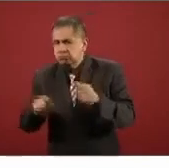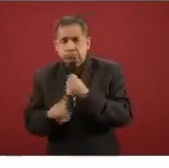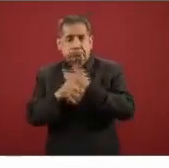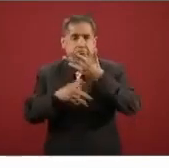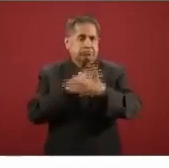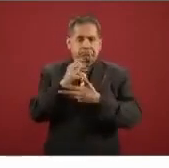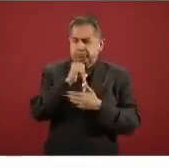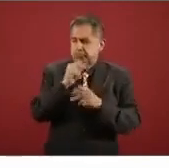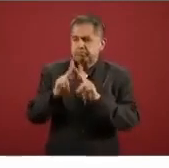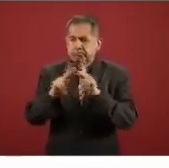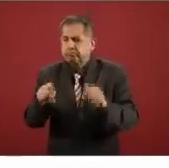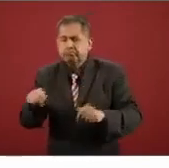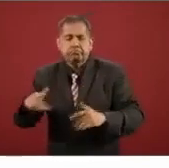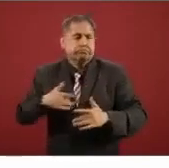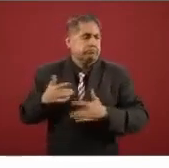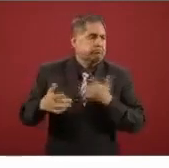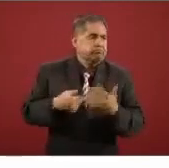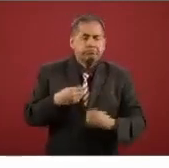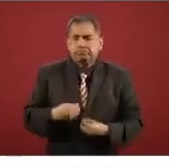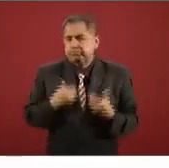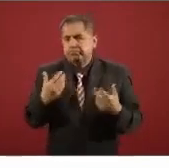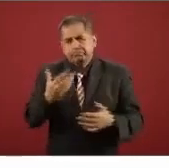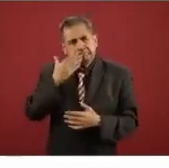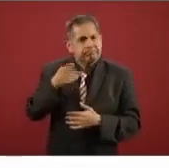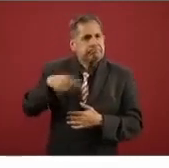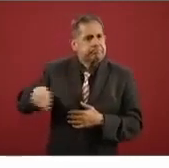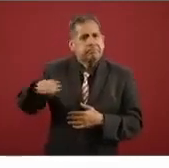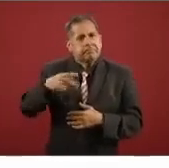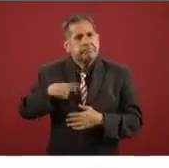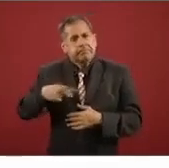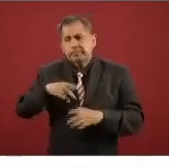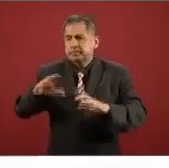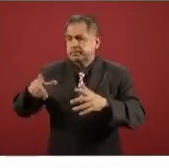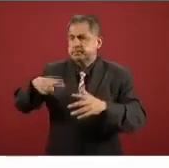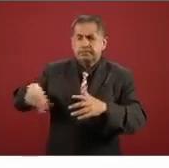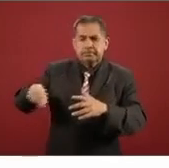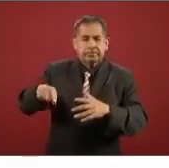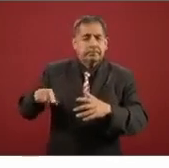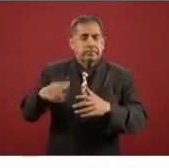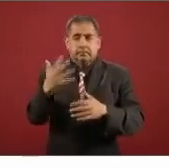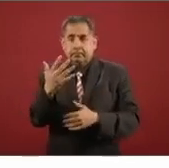hubo mucho entusiasmo de parte de las poblaciones de estos cinco estados.